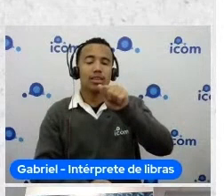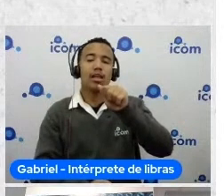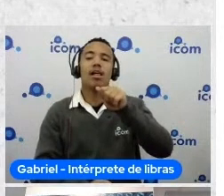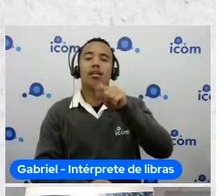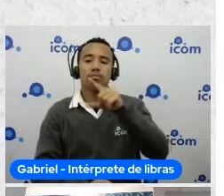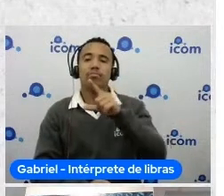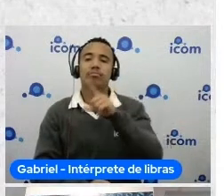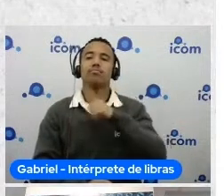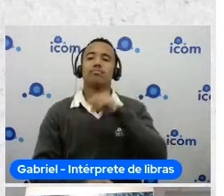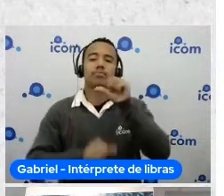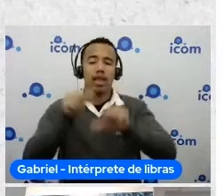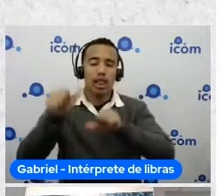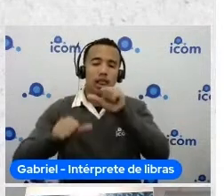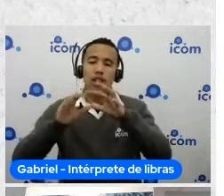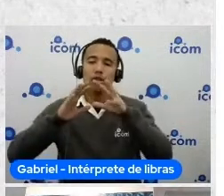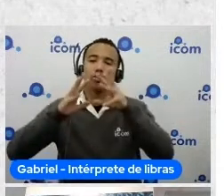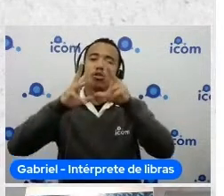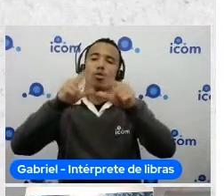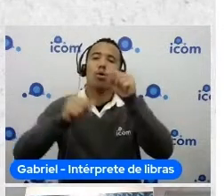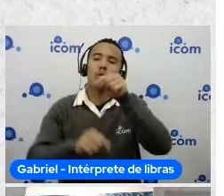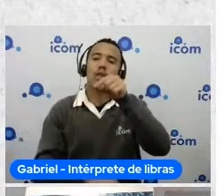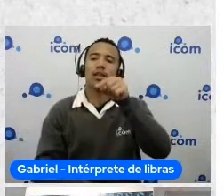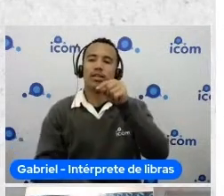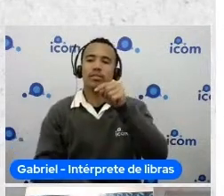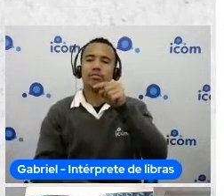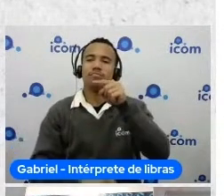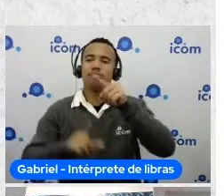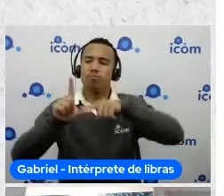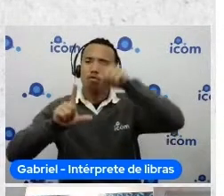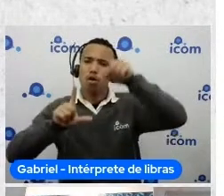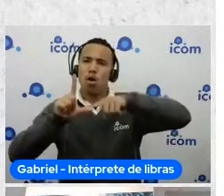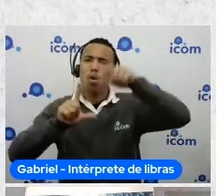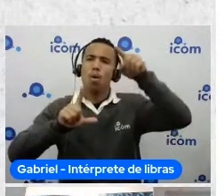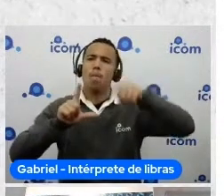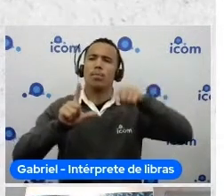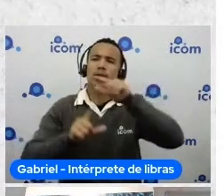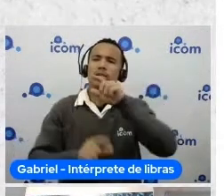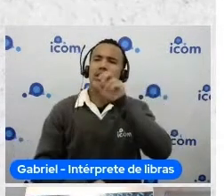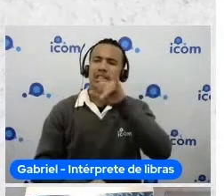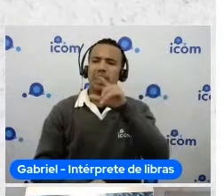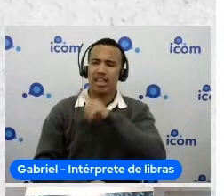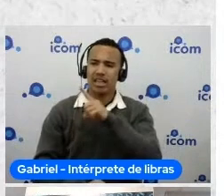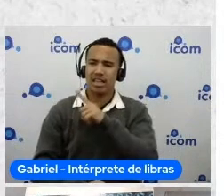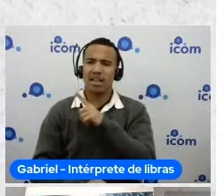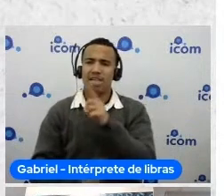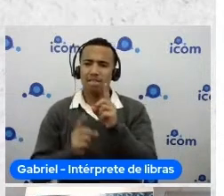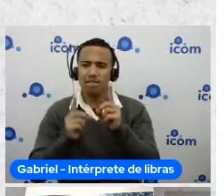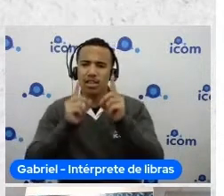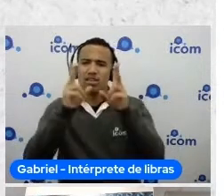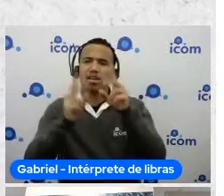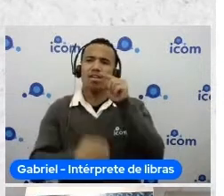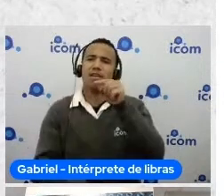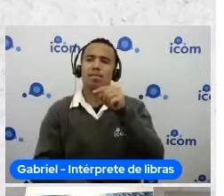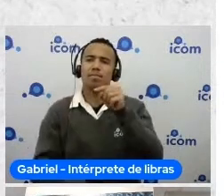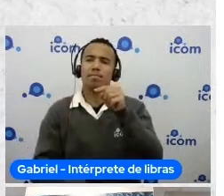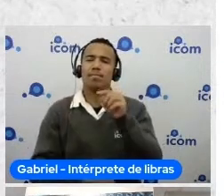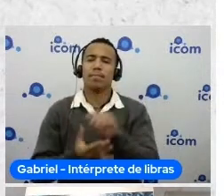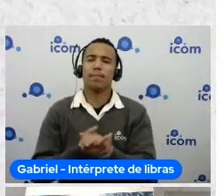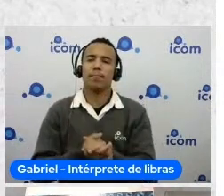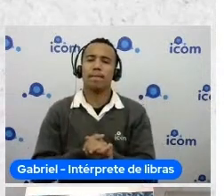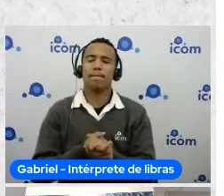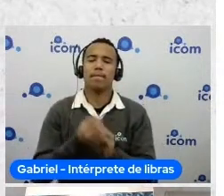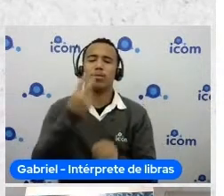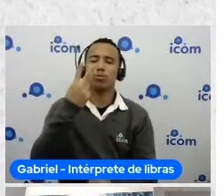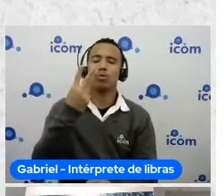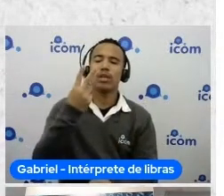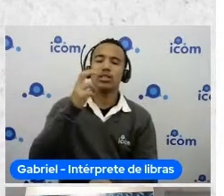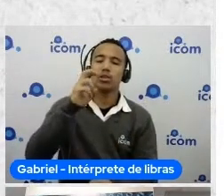se todo esse volume fosse vendido a gente chegaria em torno de 252 milhões de reais,